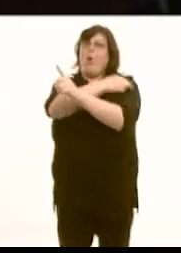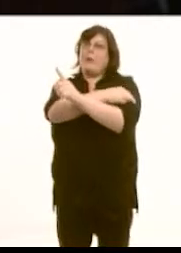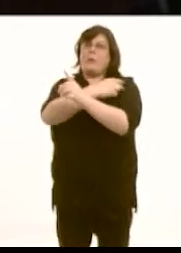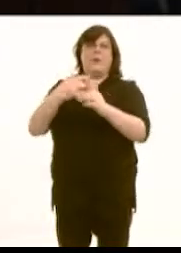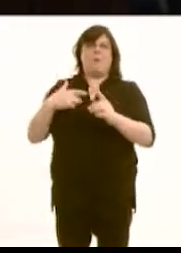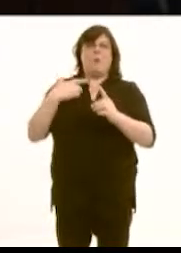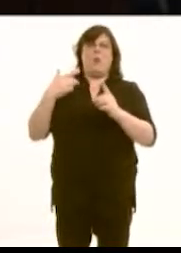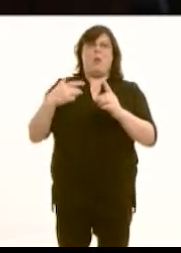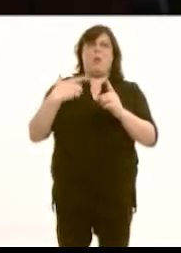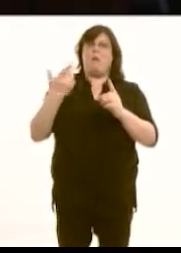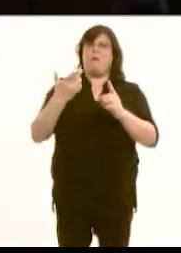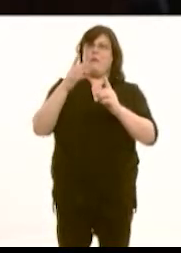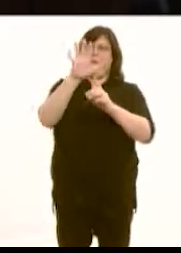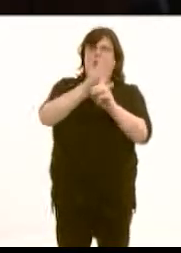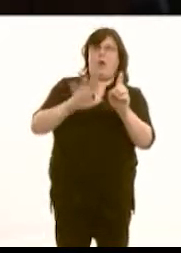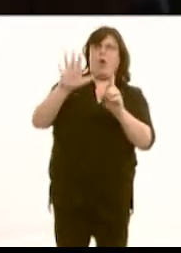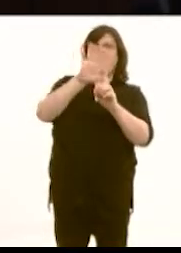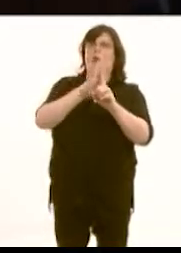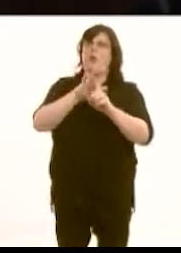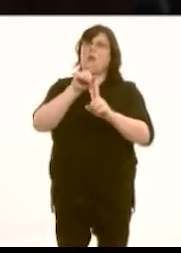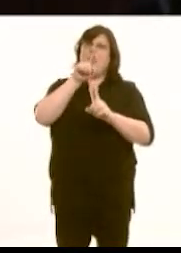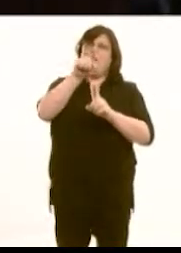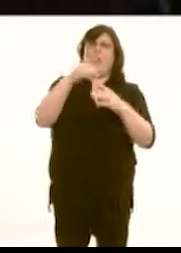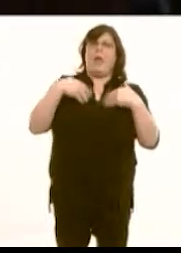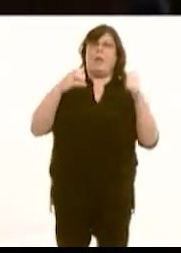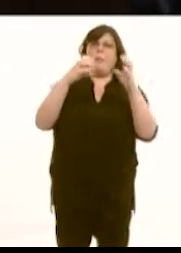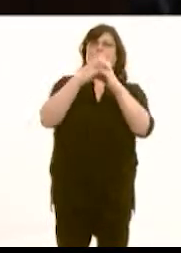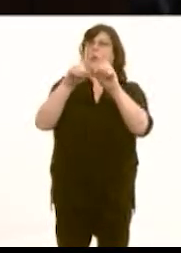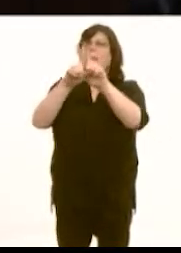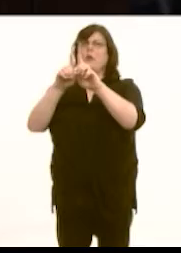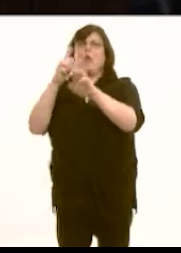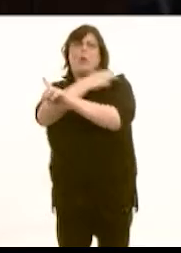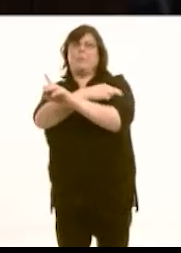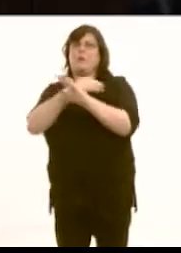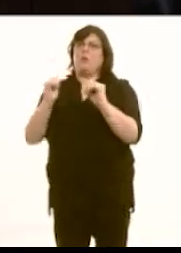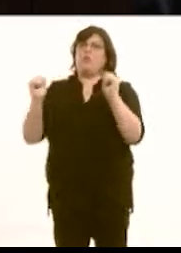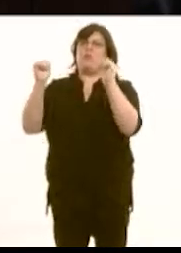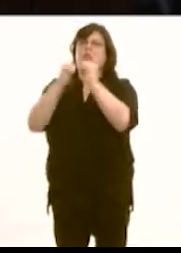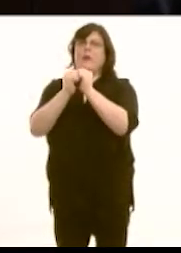Os ydych chiín byw yn y gogledd, 52 wythnos. Deugain wythnos, yn hytrach na 40 mis.